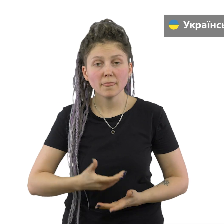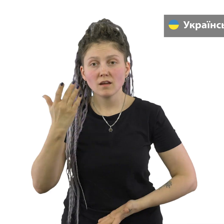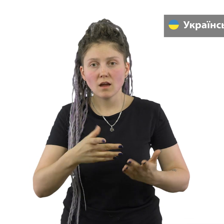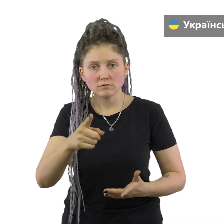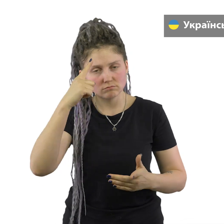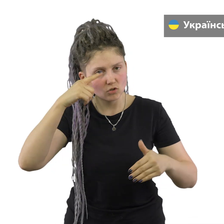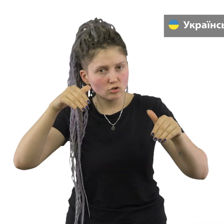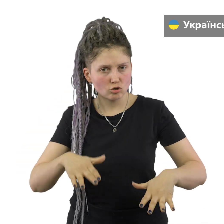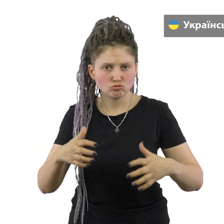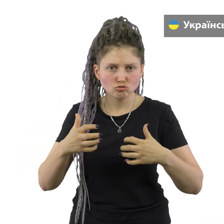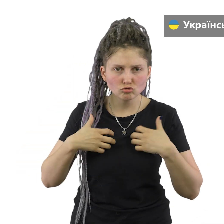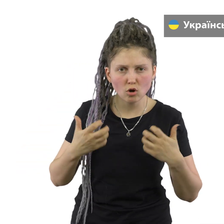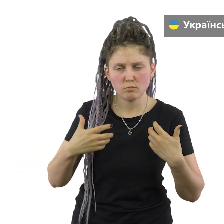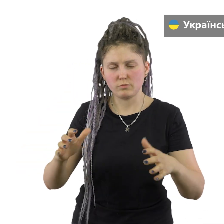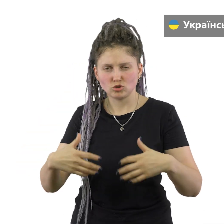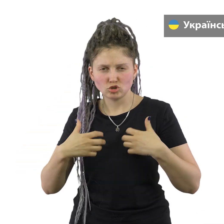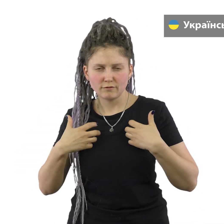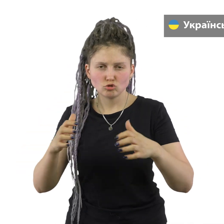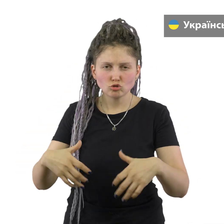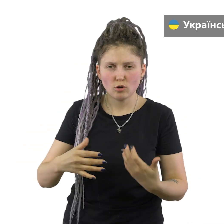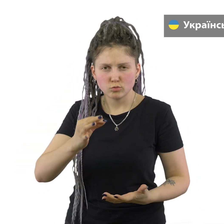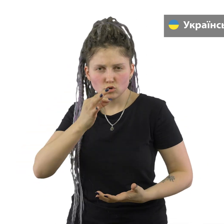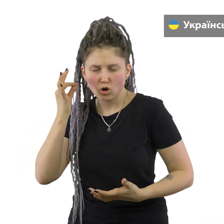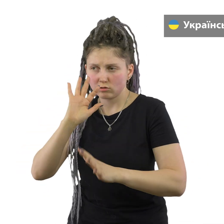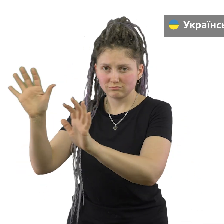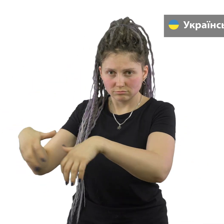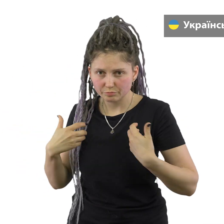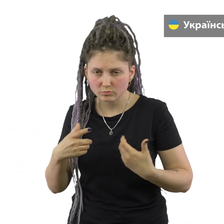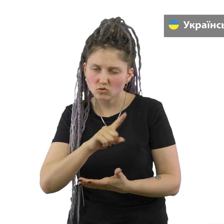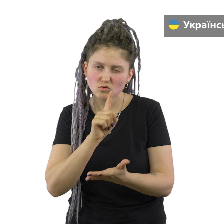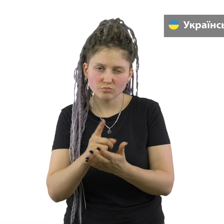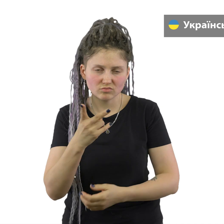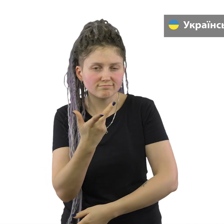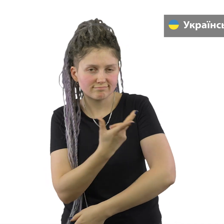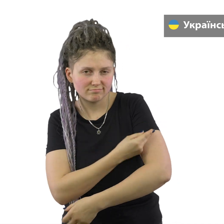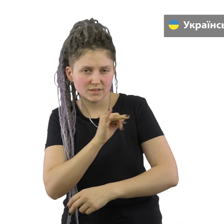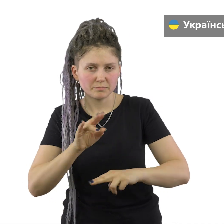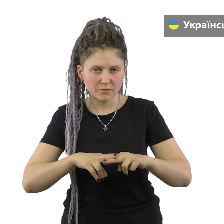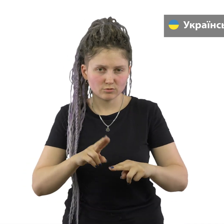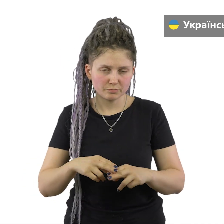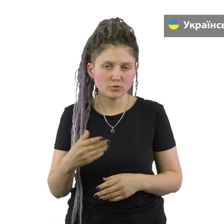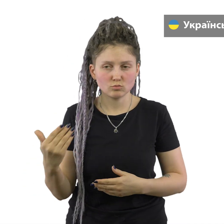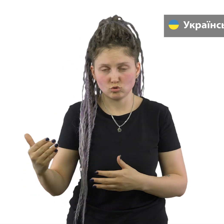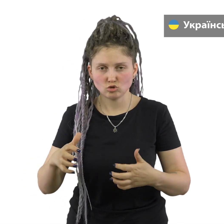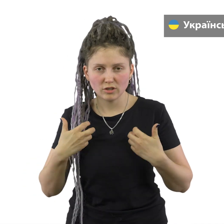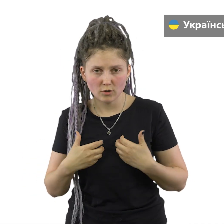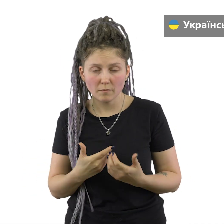Якщо ви подорожуєте з тваринами - собаки, кішки, тхори повинні мати мікрочіп і вакцинацію,